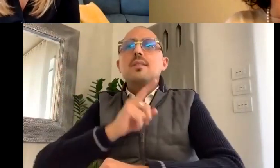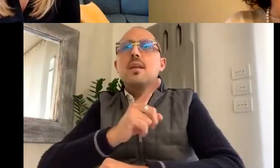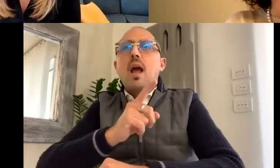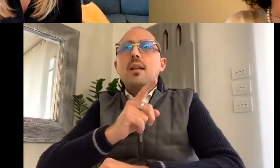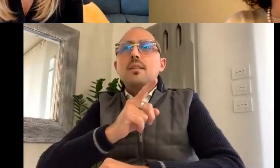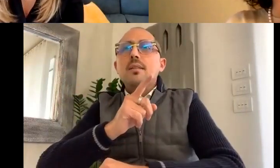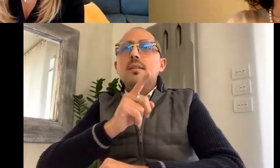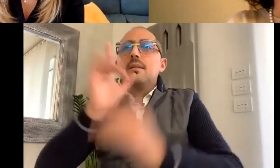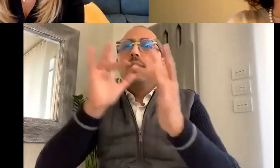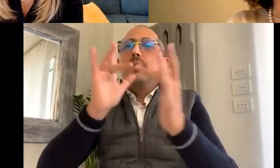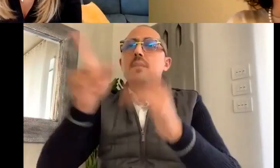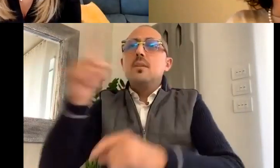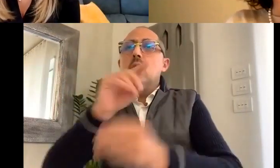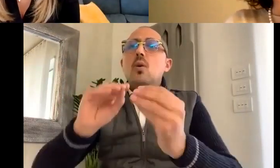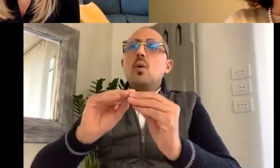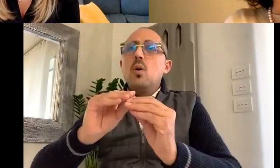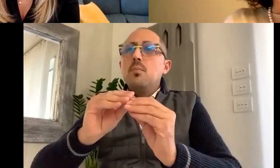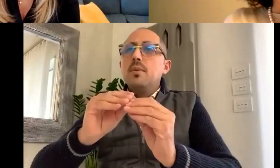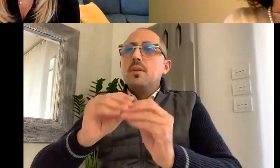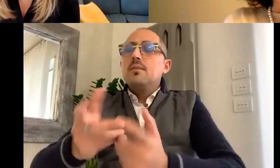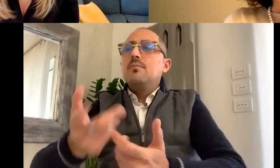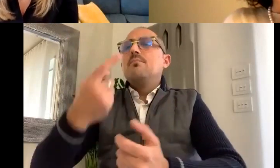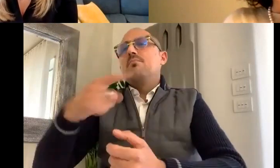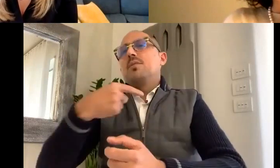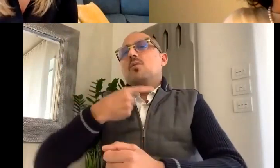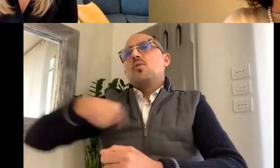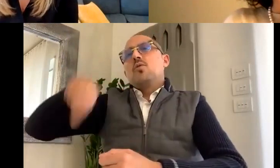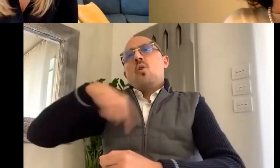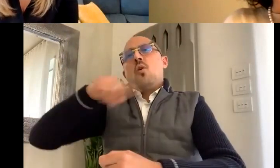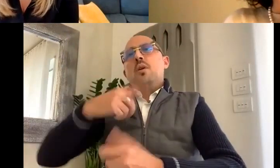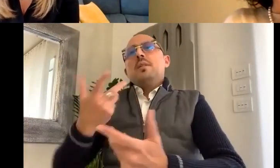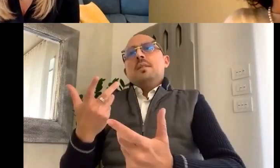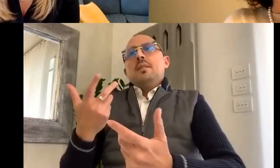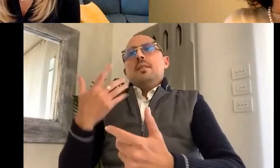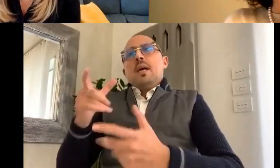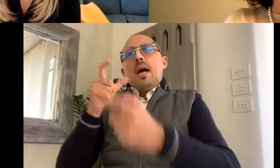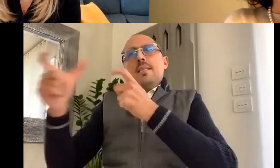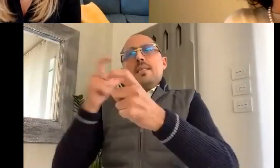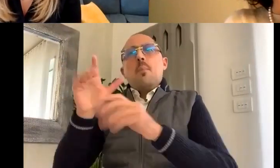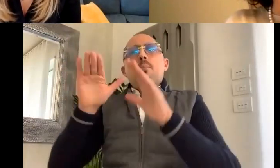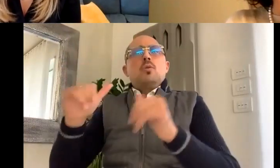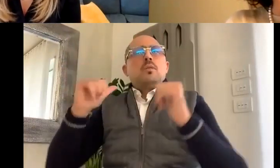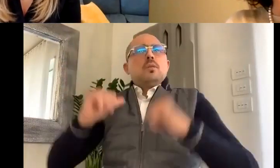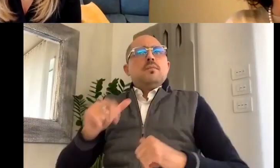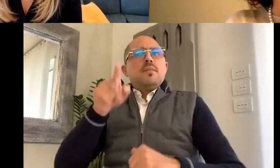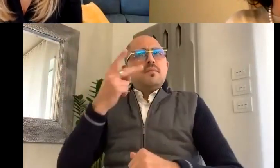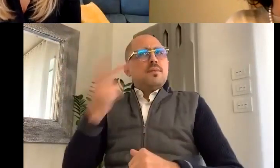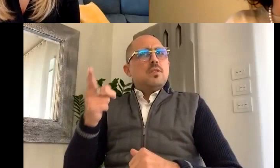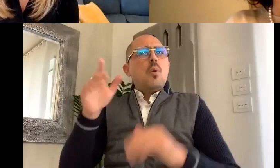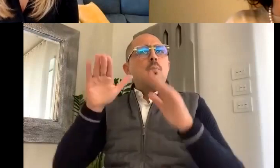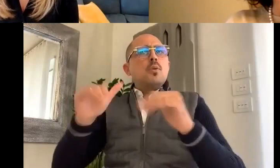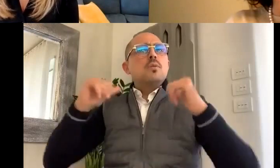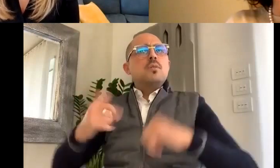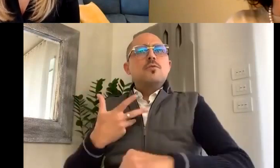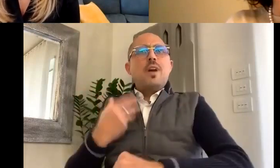La protezione civile deve comunque intervenire, deve aiutare gli anziani